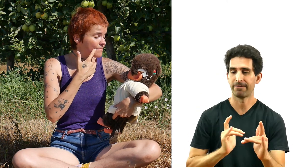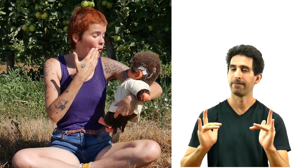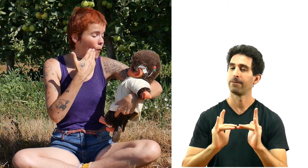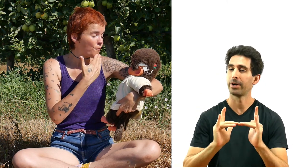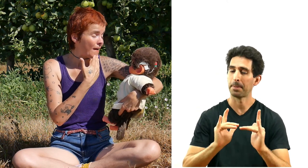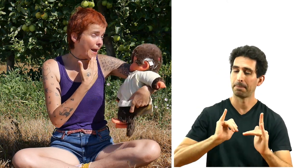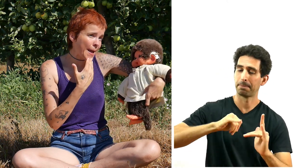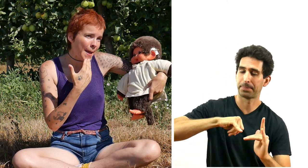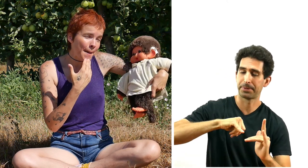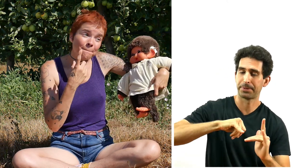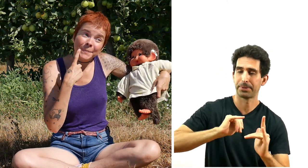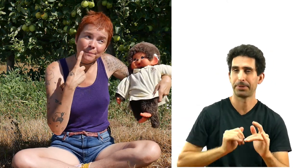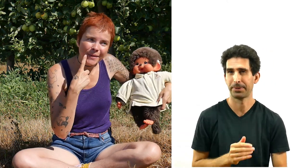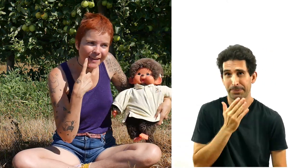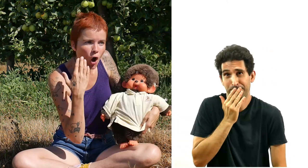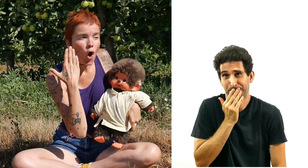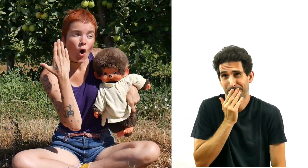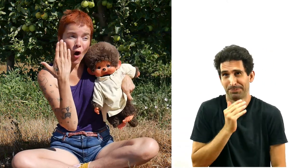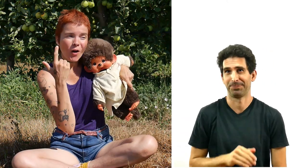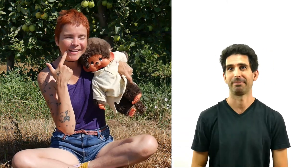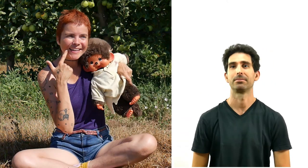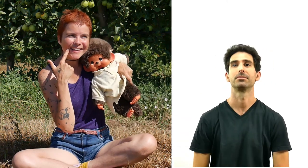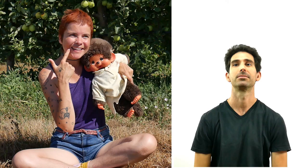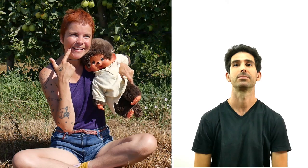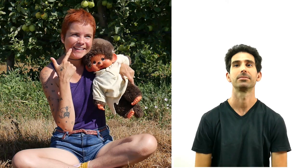on fait pipi au lit.